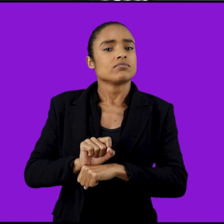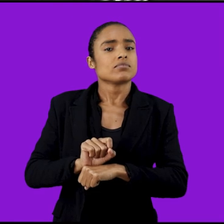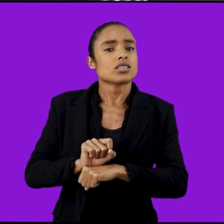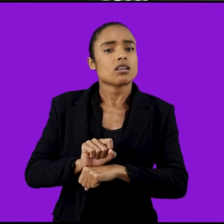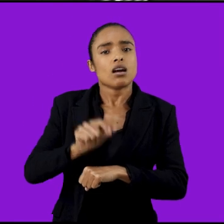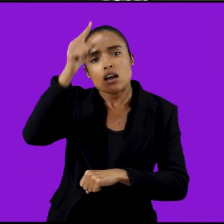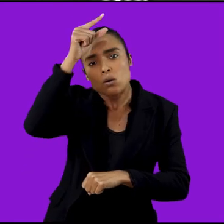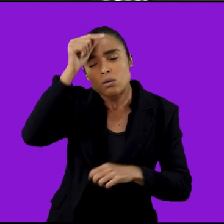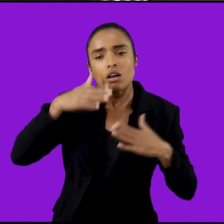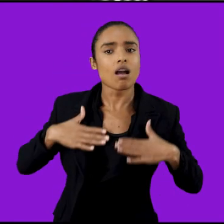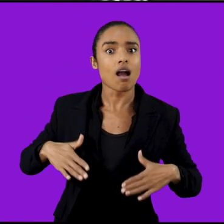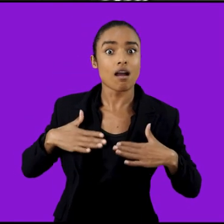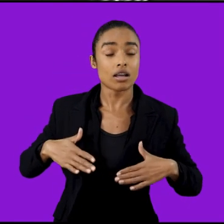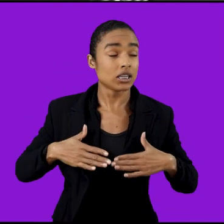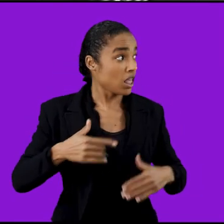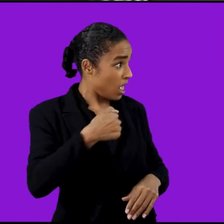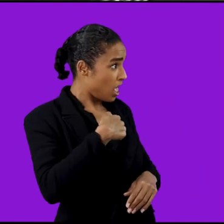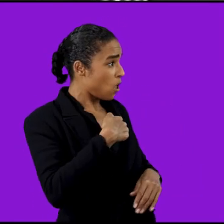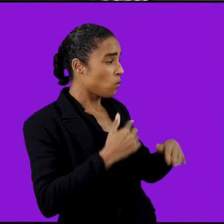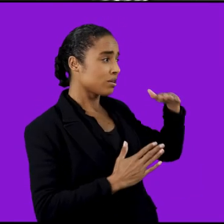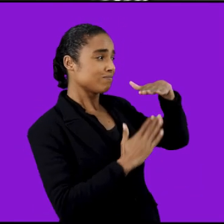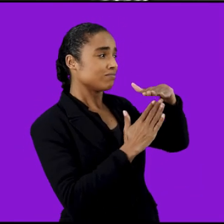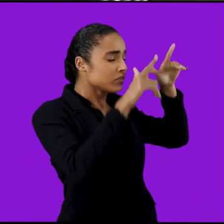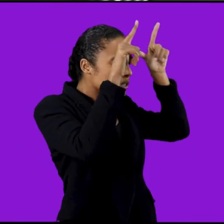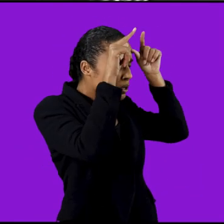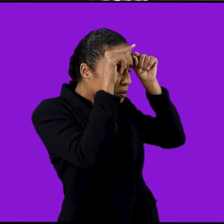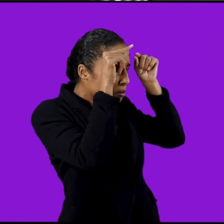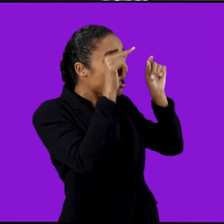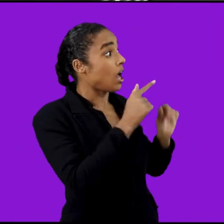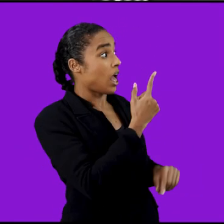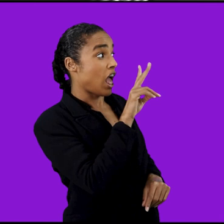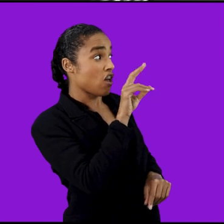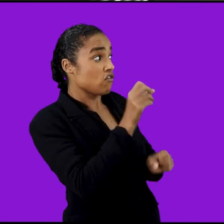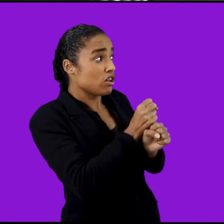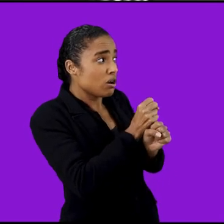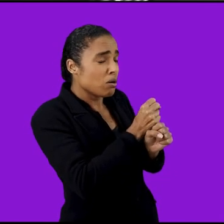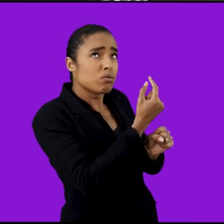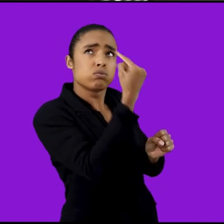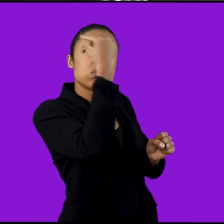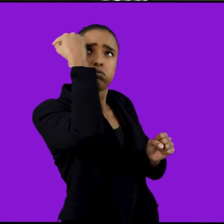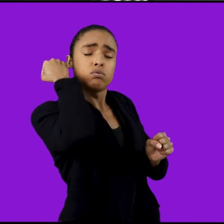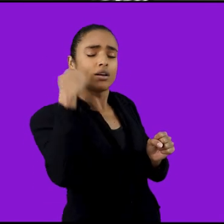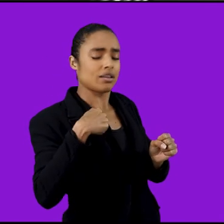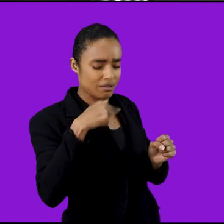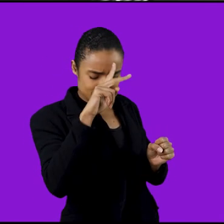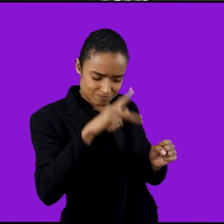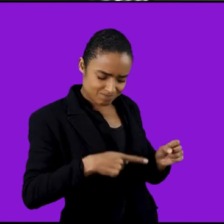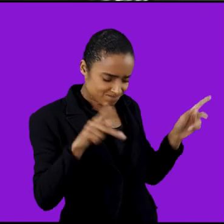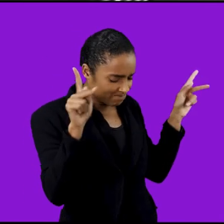A pausa hoje, depois de 20 anos. Hoje é minha paz. A pausa hoje, ela é minha paz. Onde